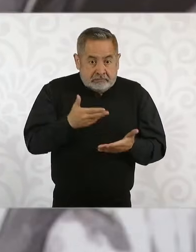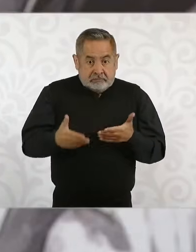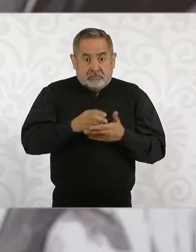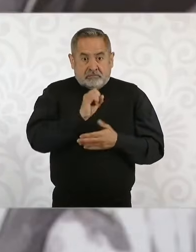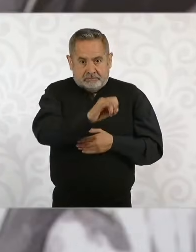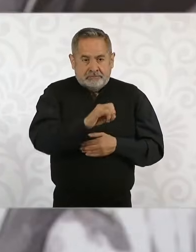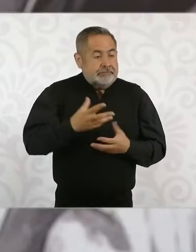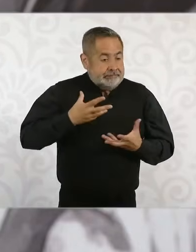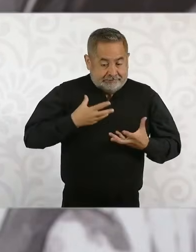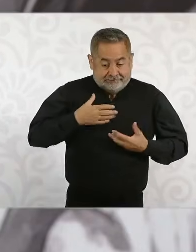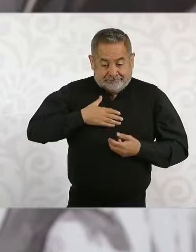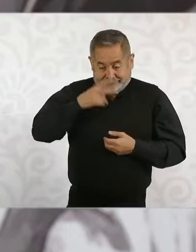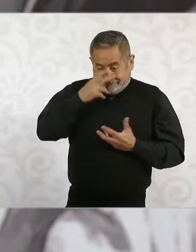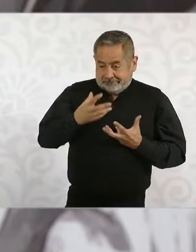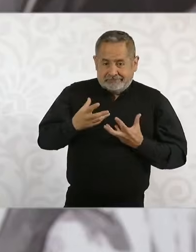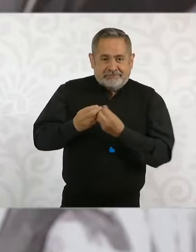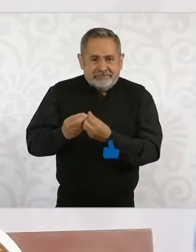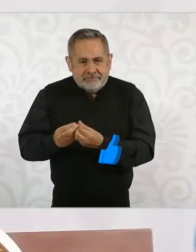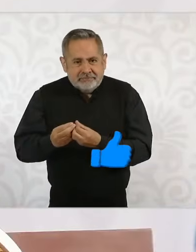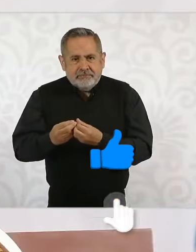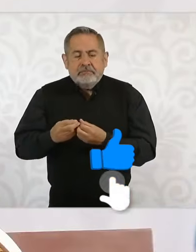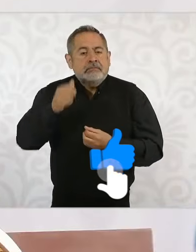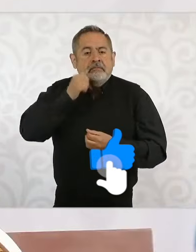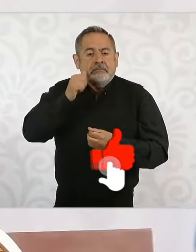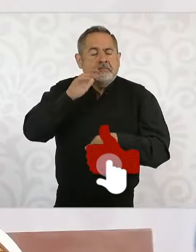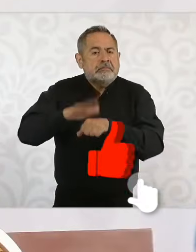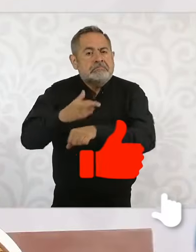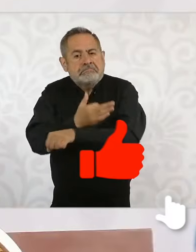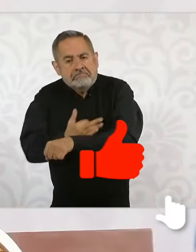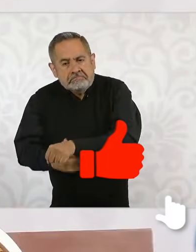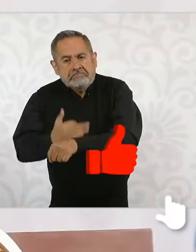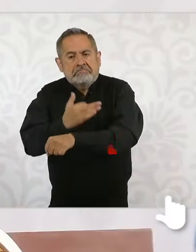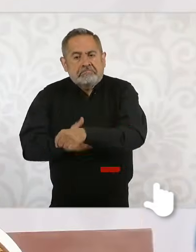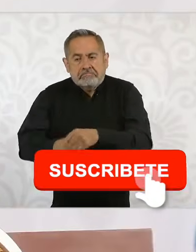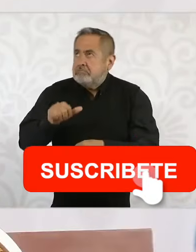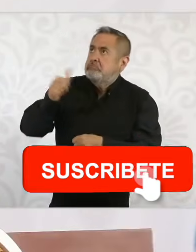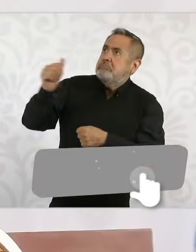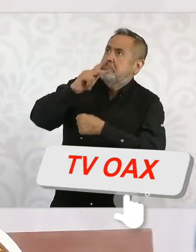estudios clínicos, llegaba después de dos fases previas a nuestro país. Hoy México pertenece